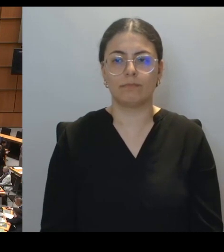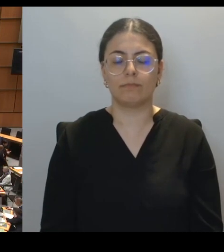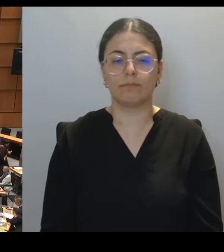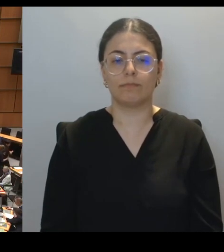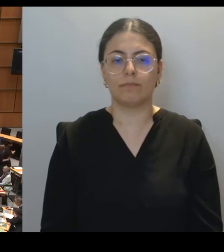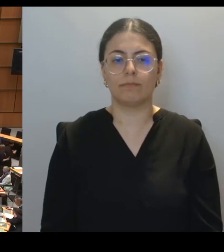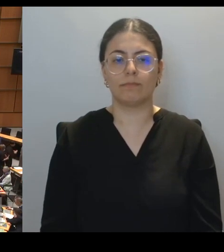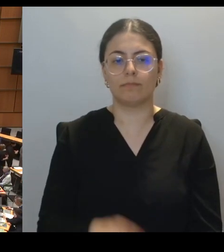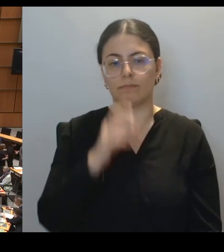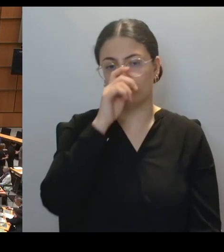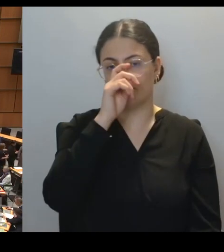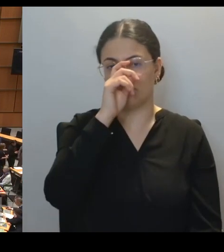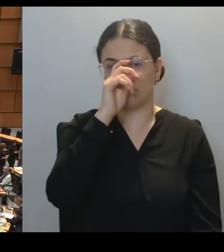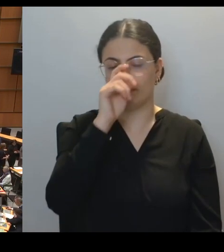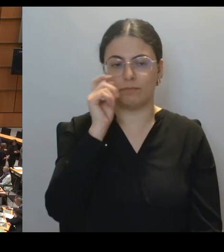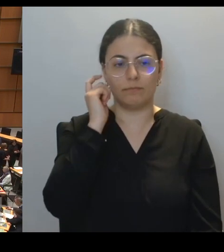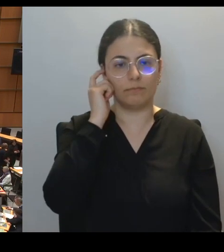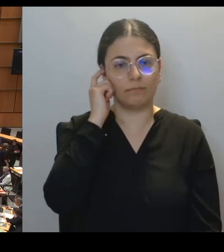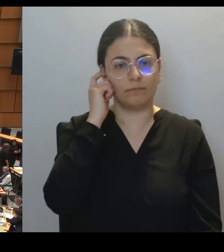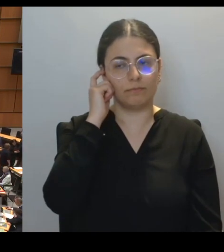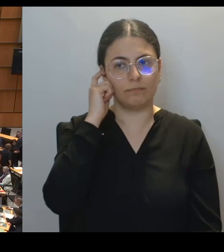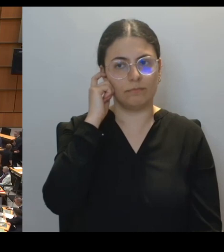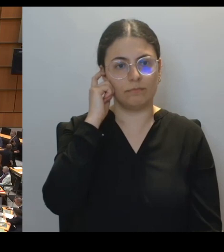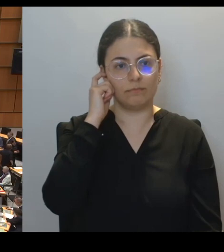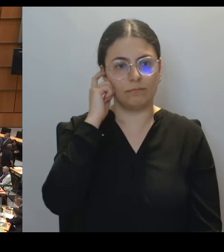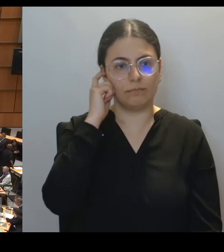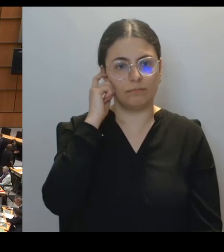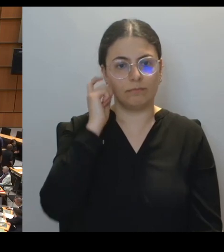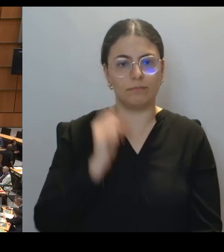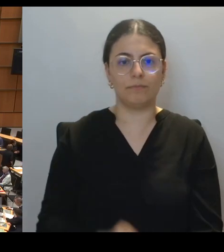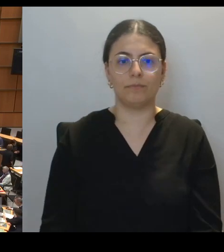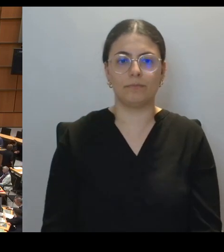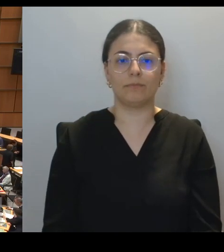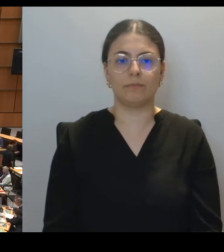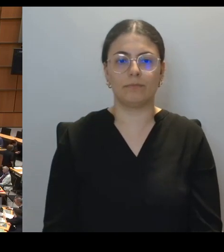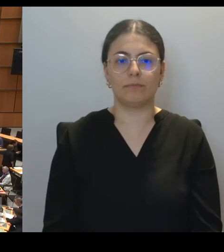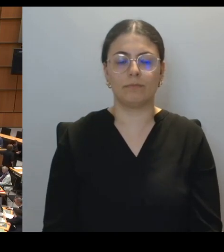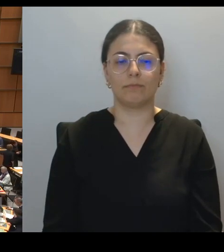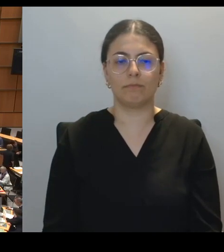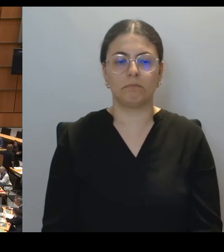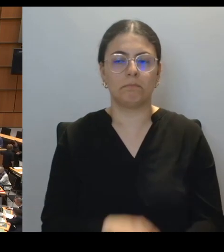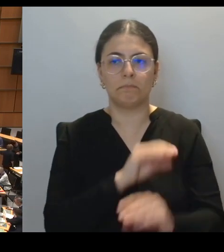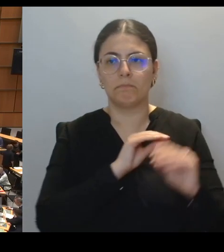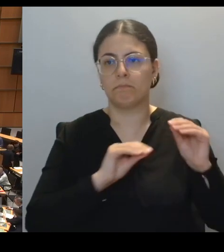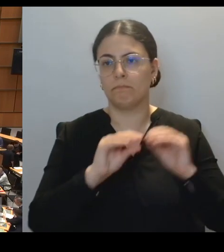Das ist doch eine super Entscheidung, Herr Lars.